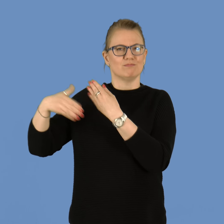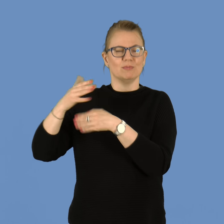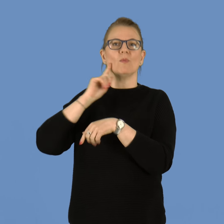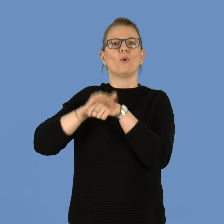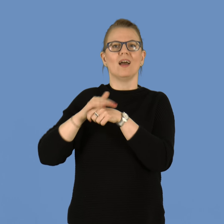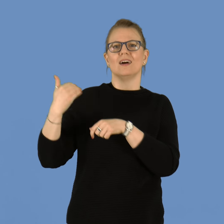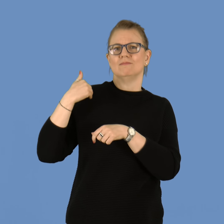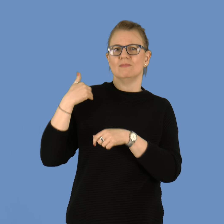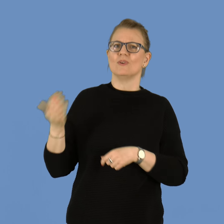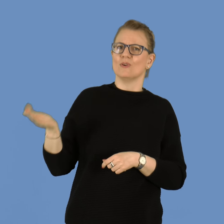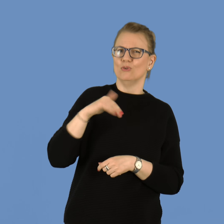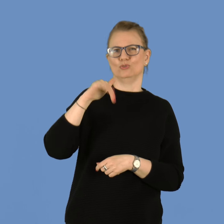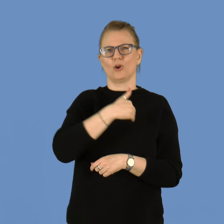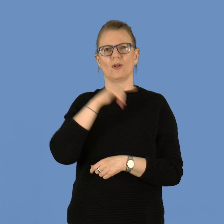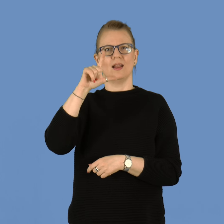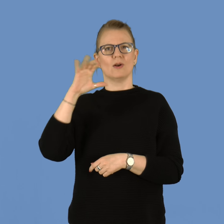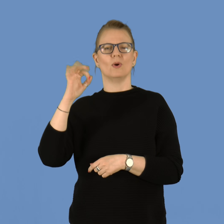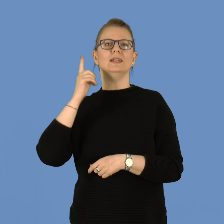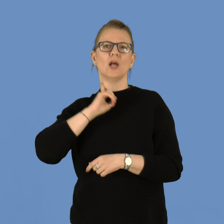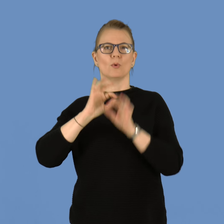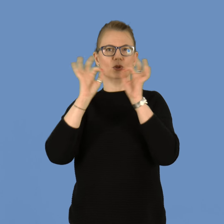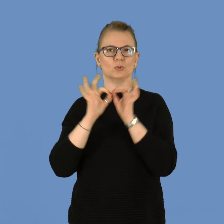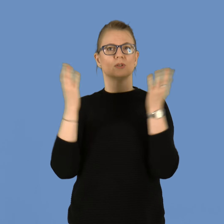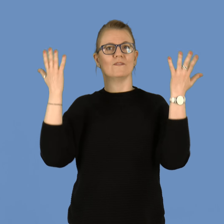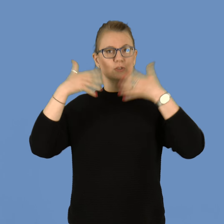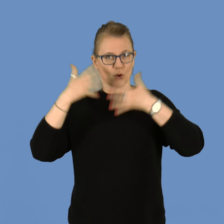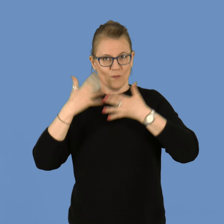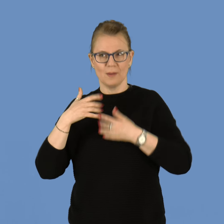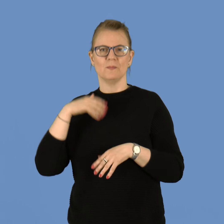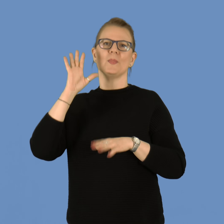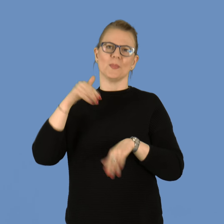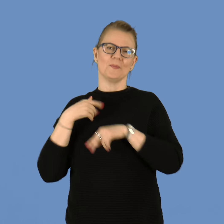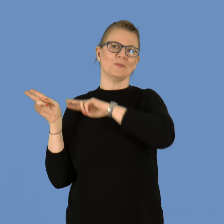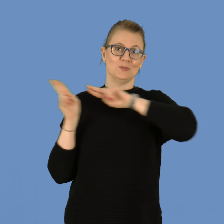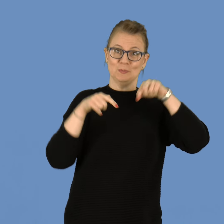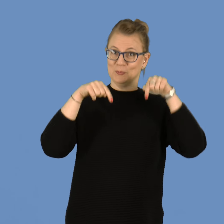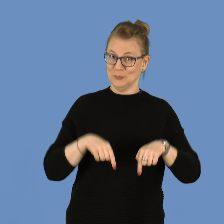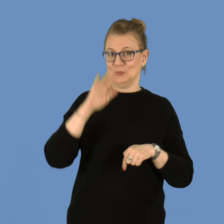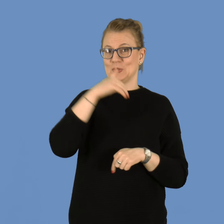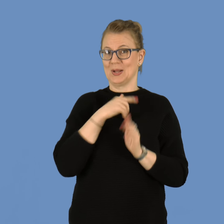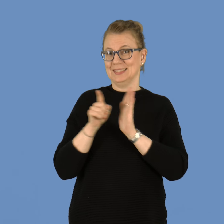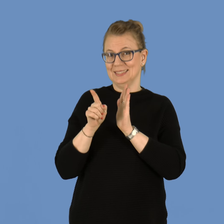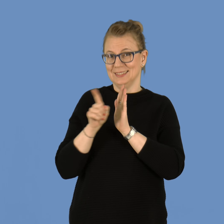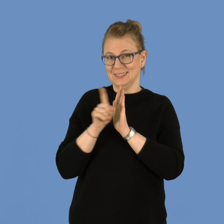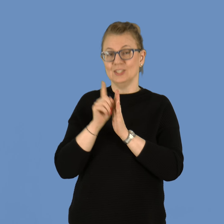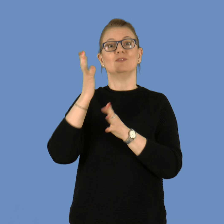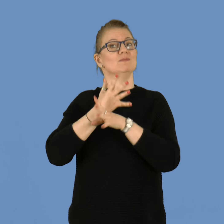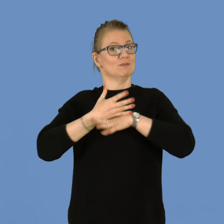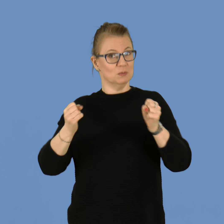Potem kolega powiedział mi, że tu jest liceum. Wróciłam na plac Trzech Krzyży - uczyłam się w liceum,